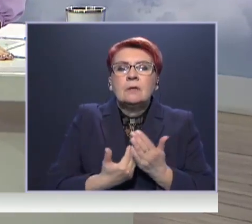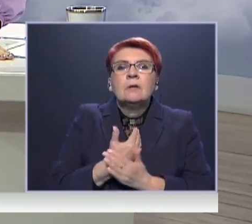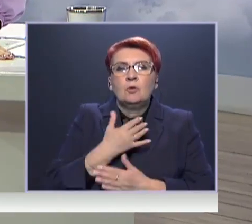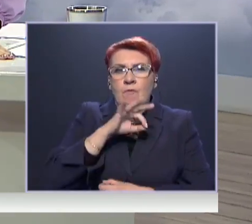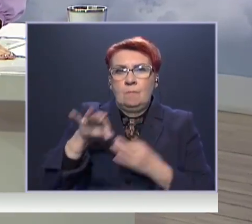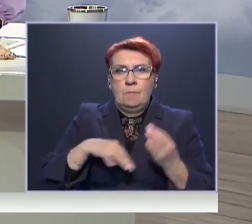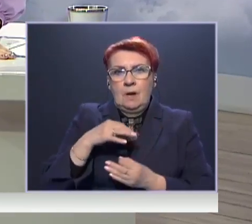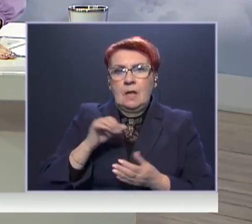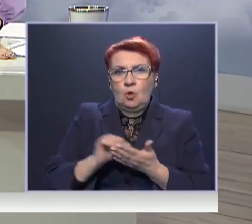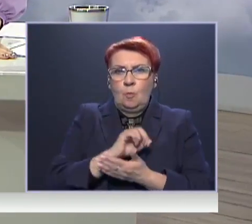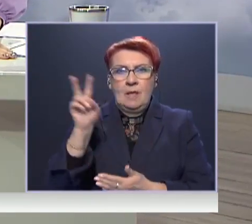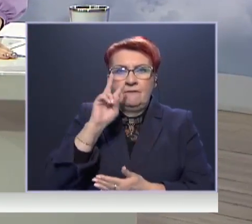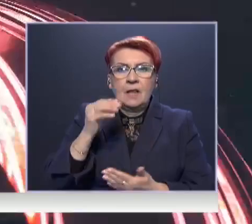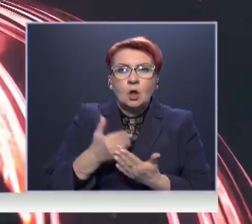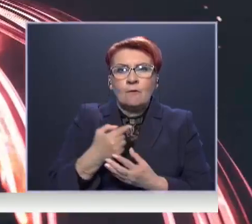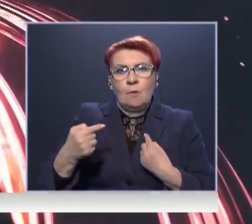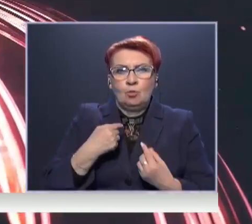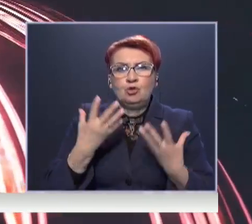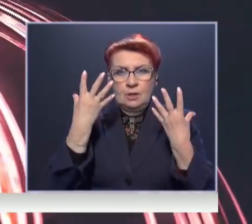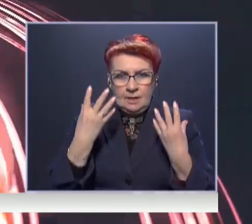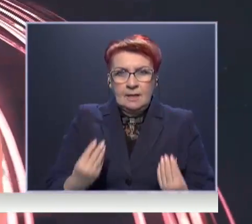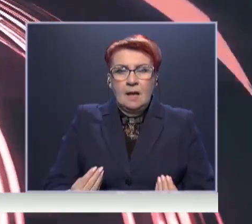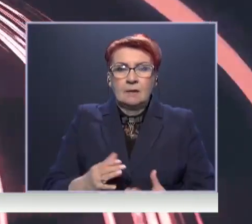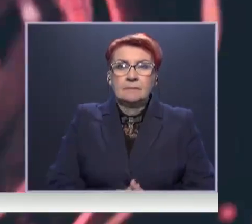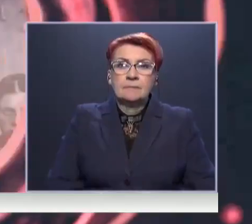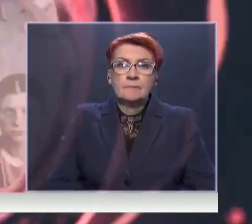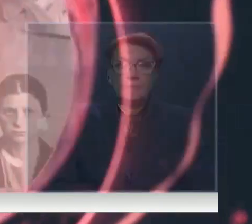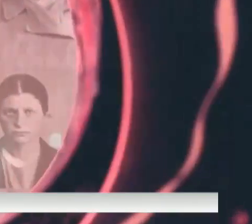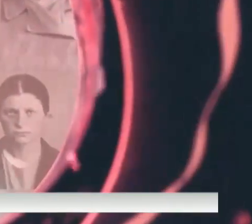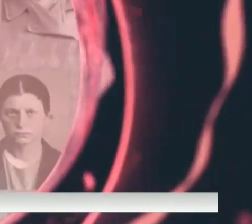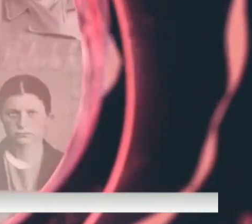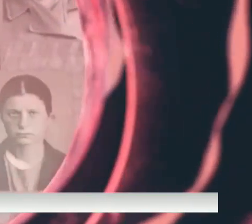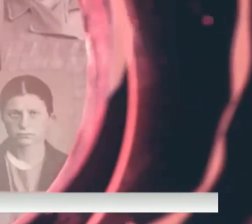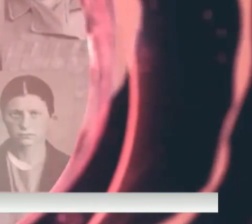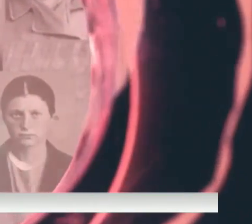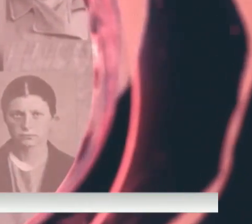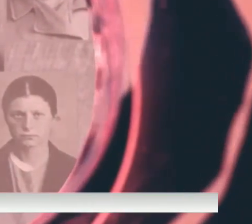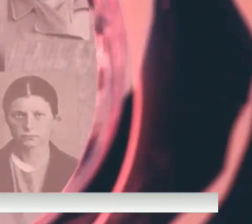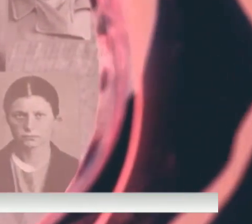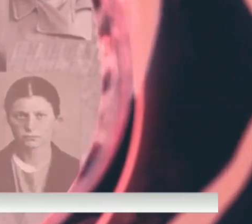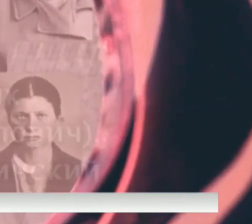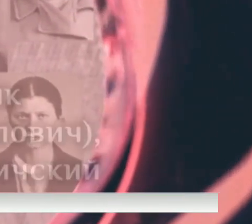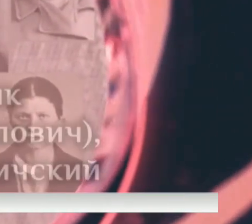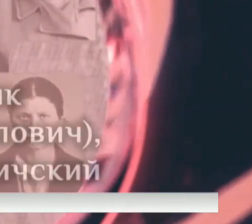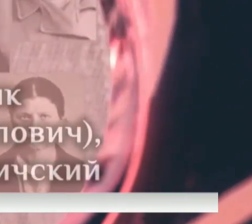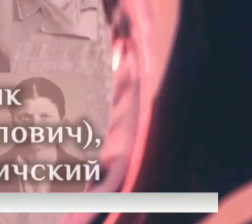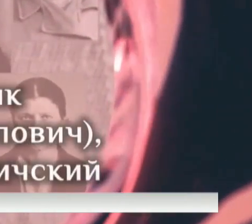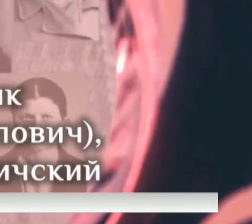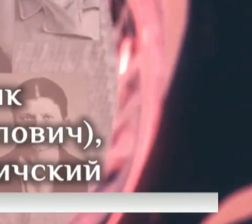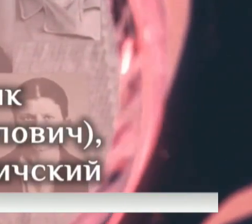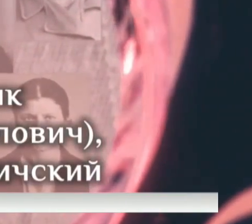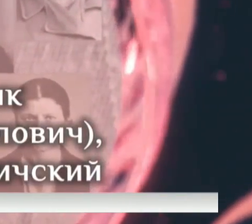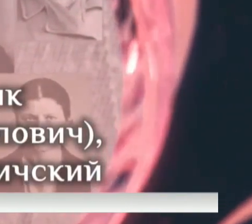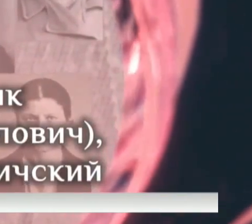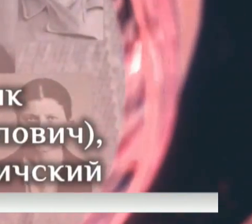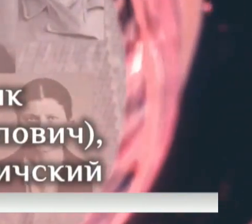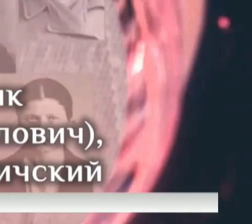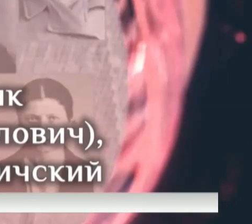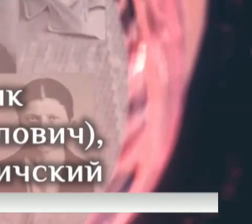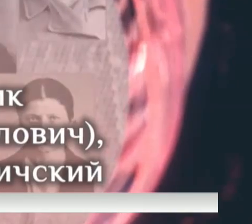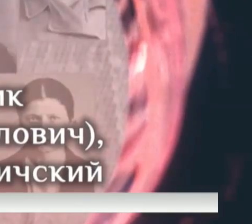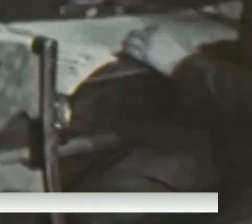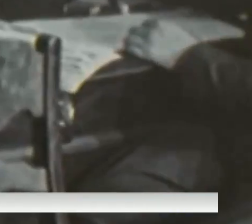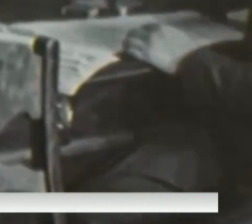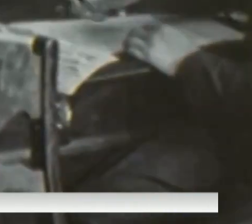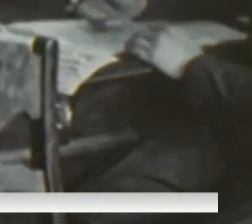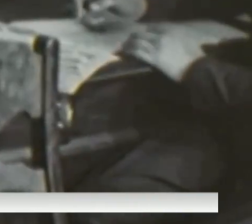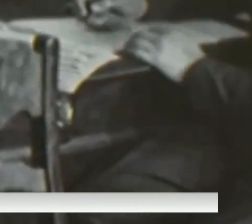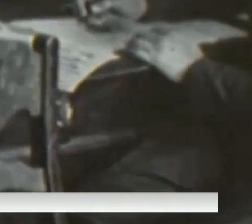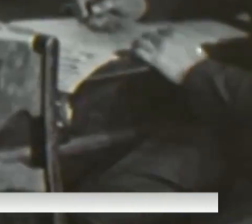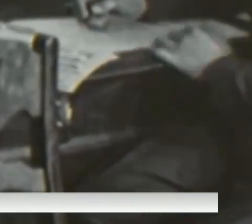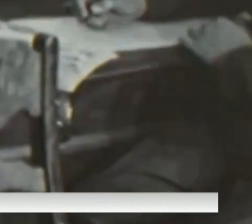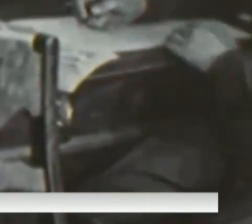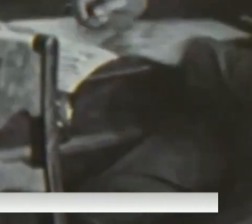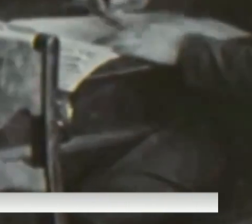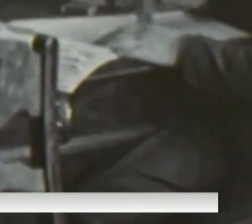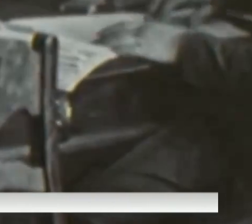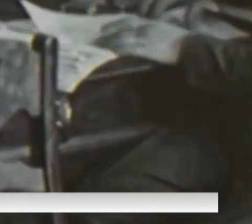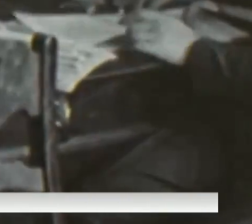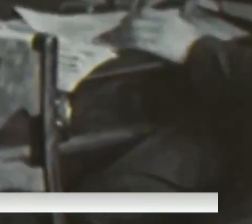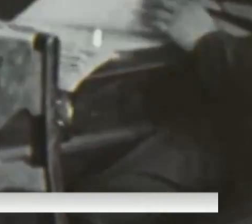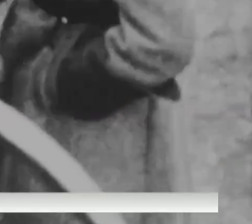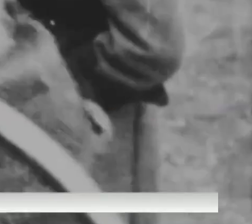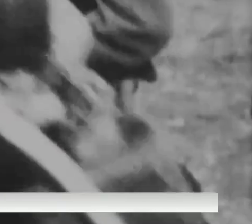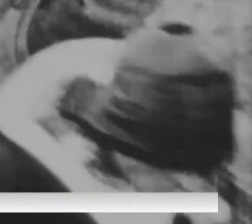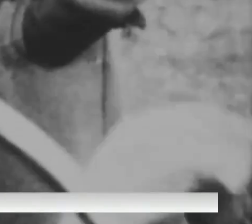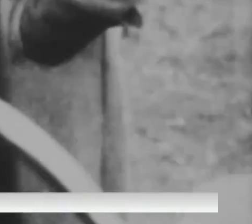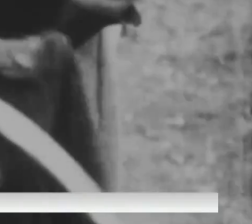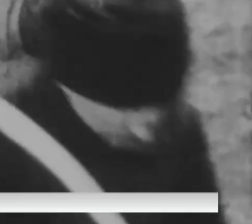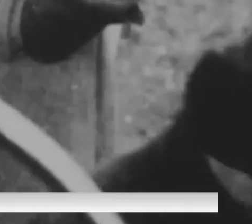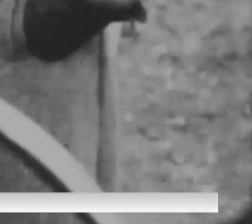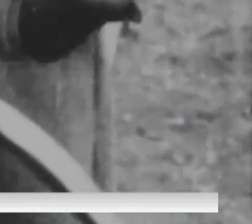новомученик дня [музыка]